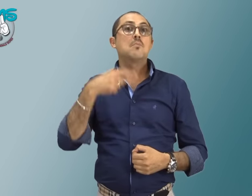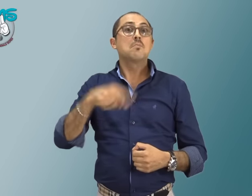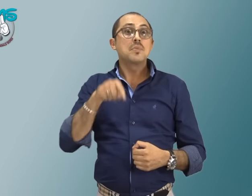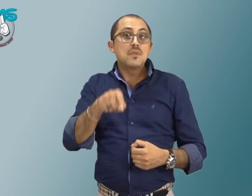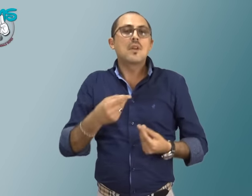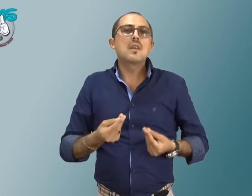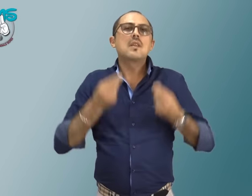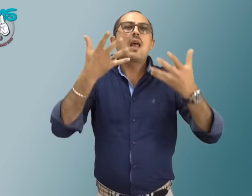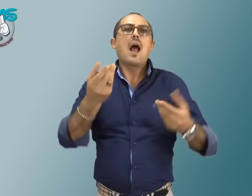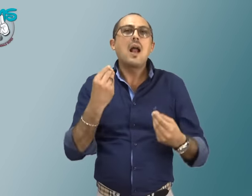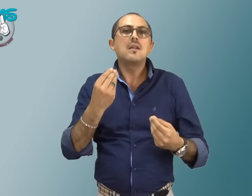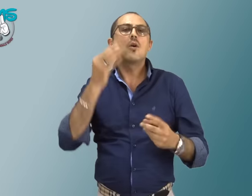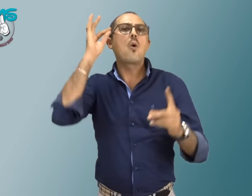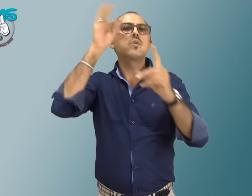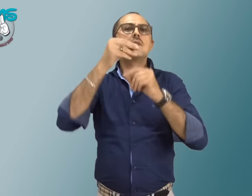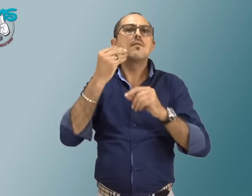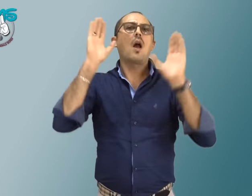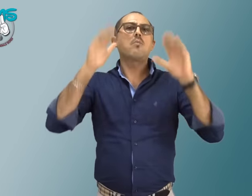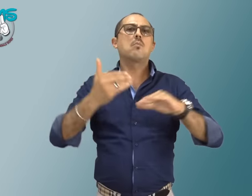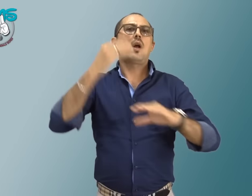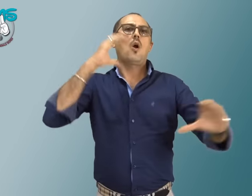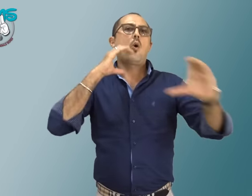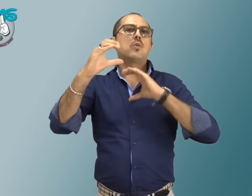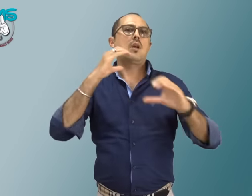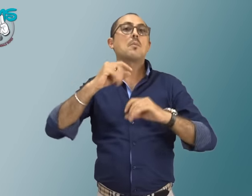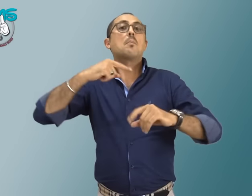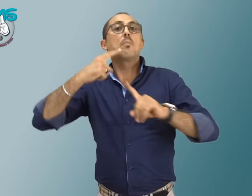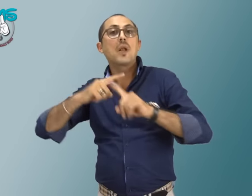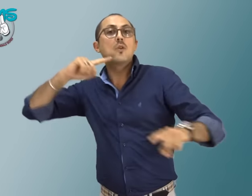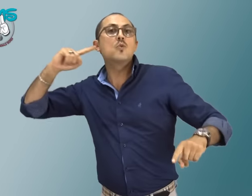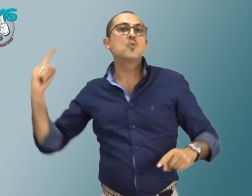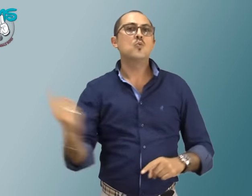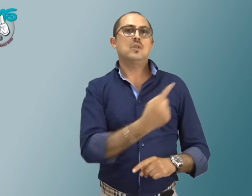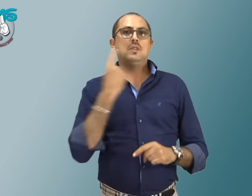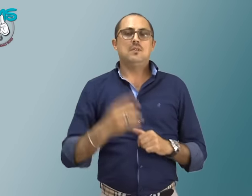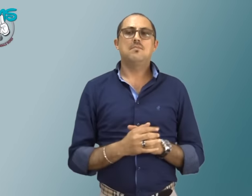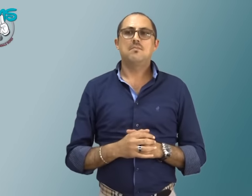come obiettivo è l'abbattimento delle barriere della comunicazione per tutti.